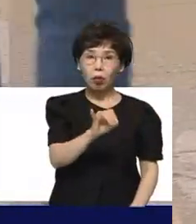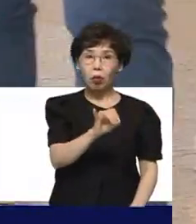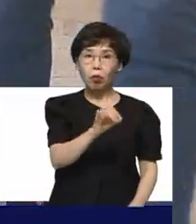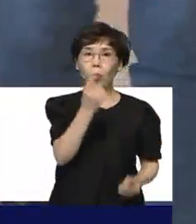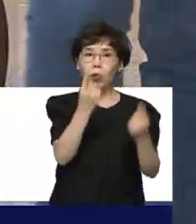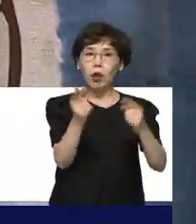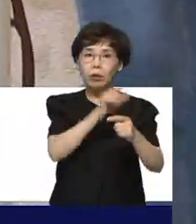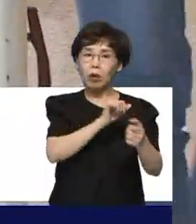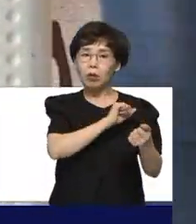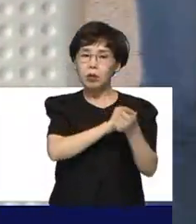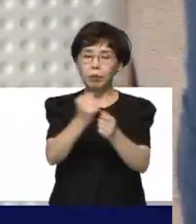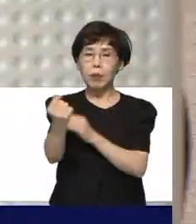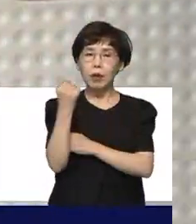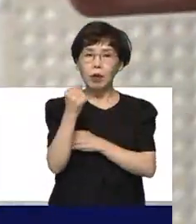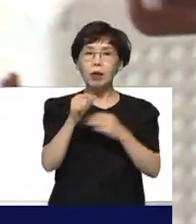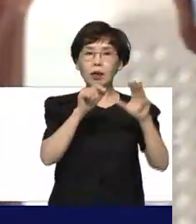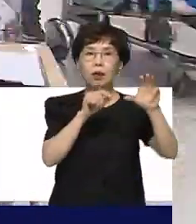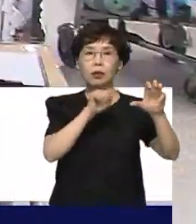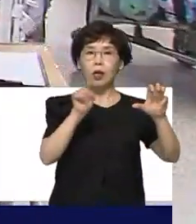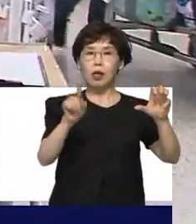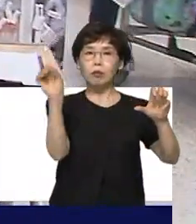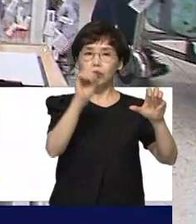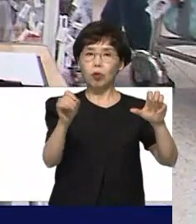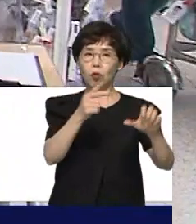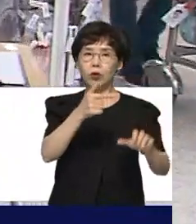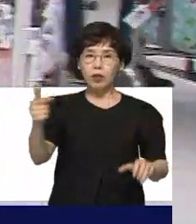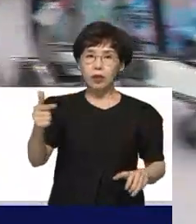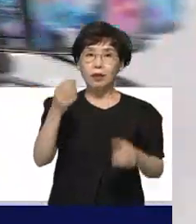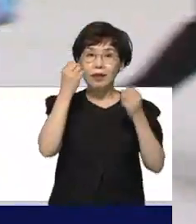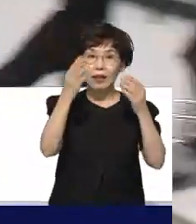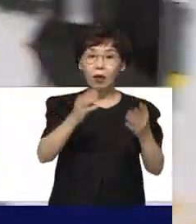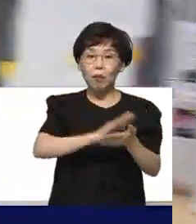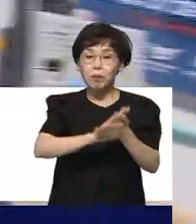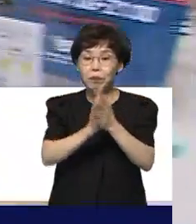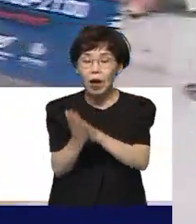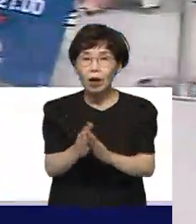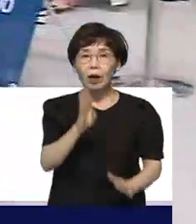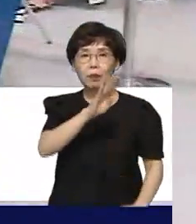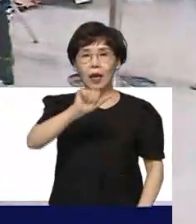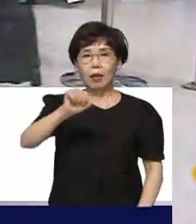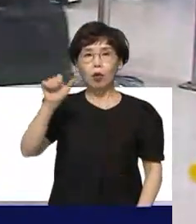35.1% 높은 새 변이 BA.5가 49.2%를